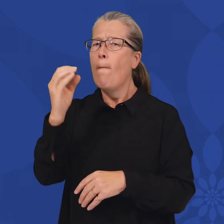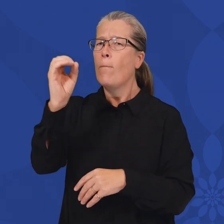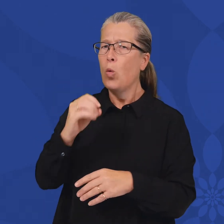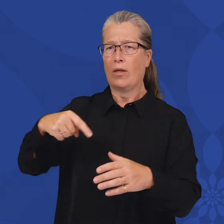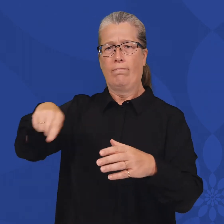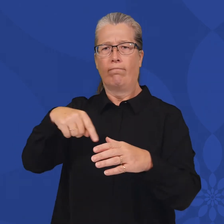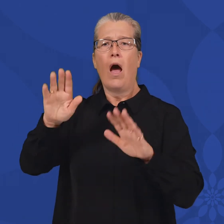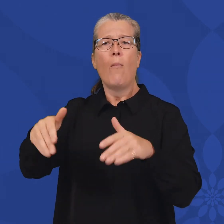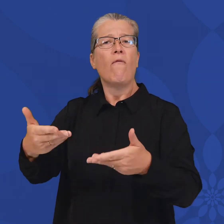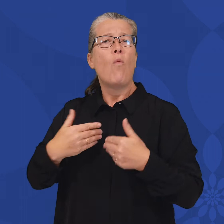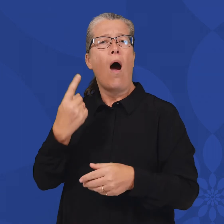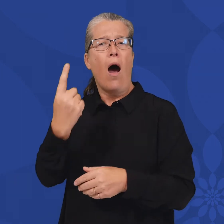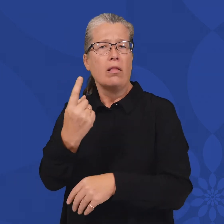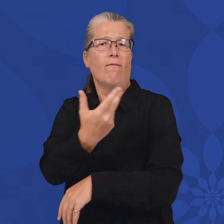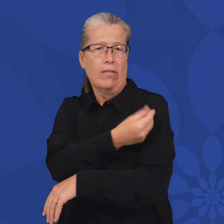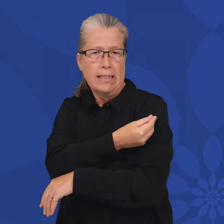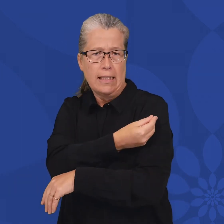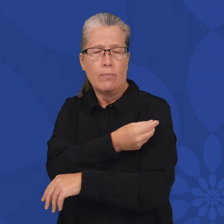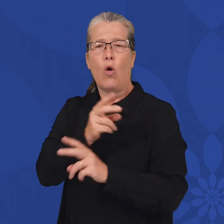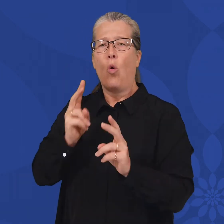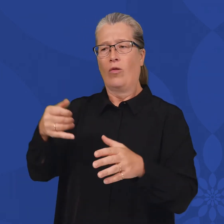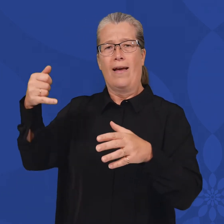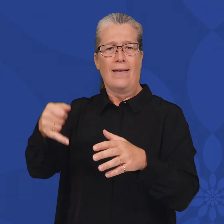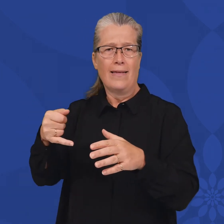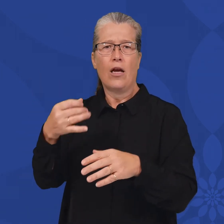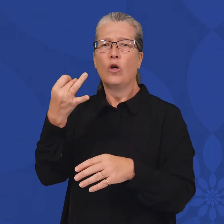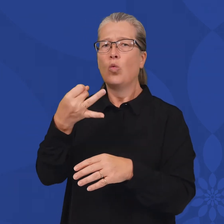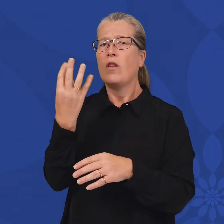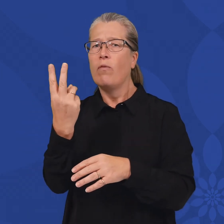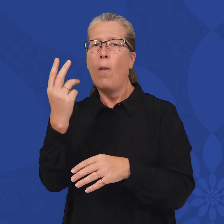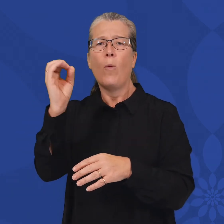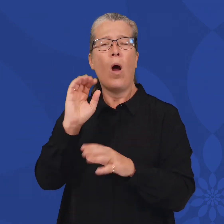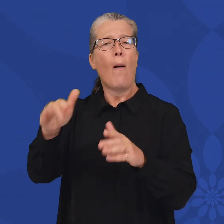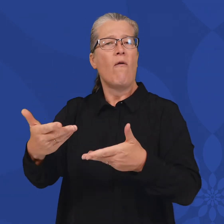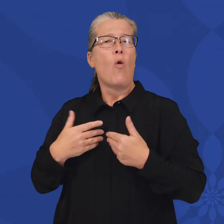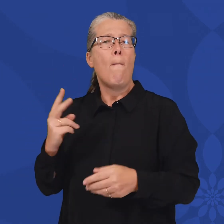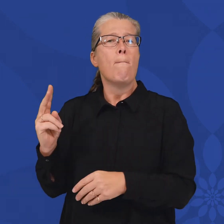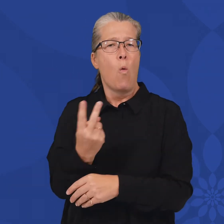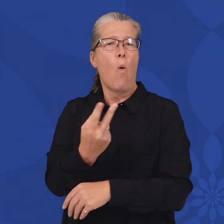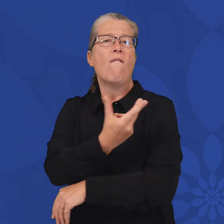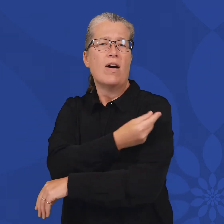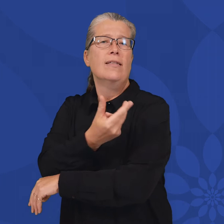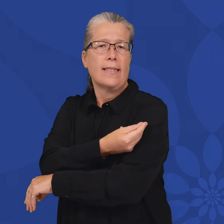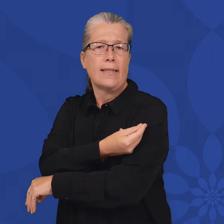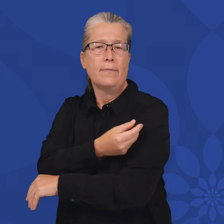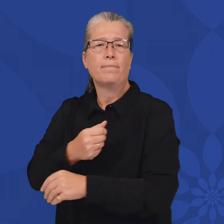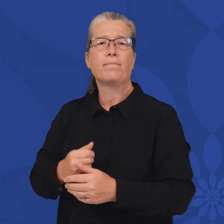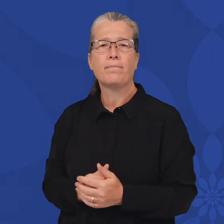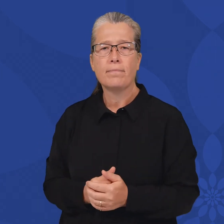12 år fyllda och äldre, fått åtminstone den första vaccindosen, och 72 procent båda vaccindoserna.